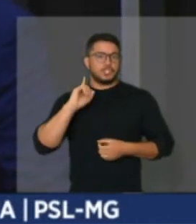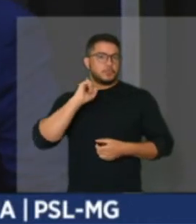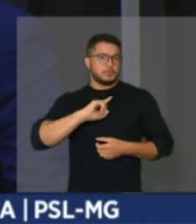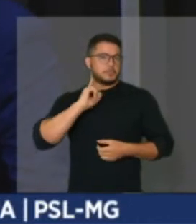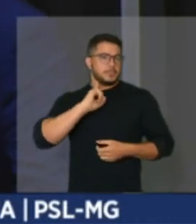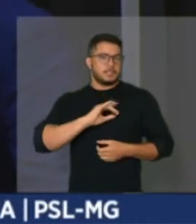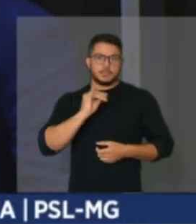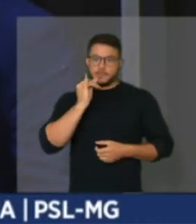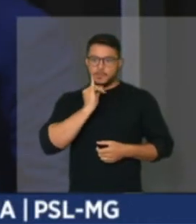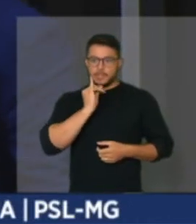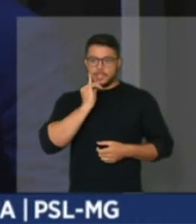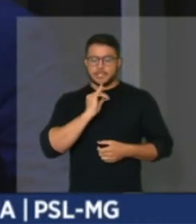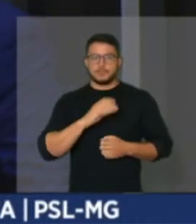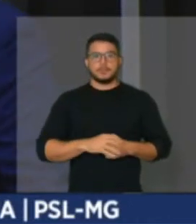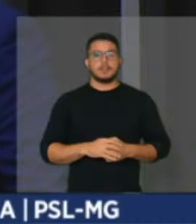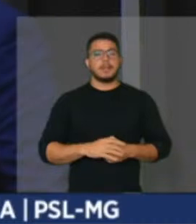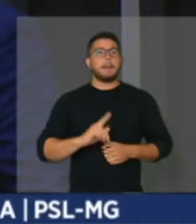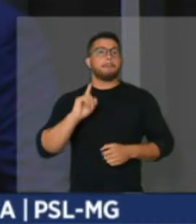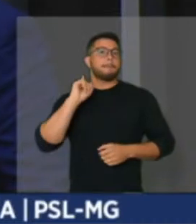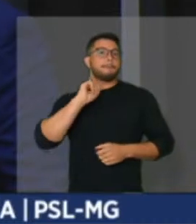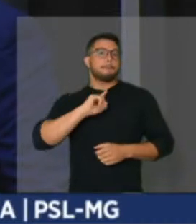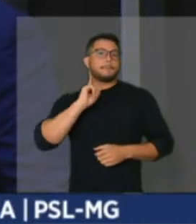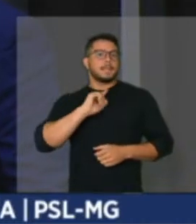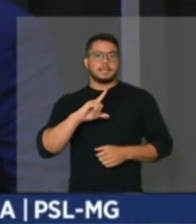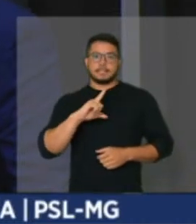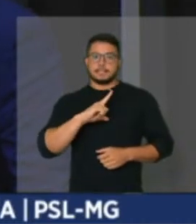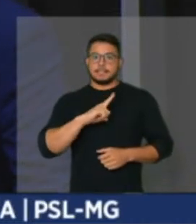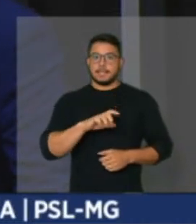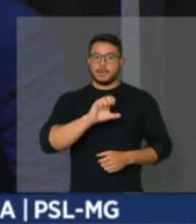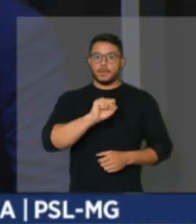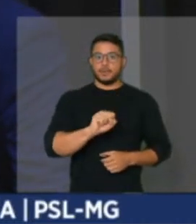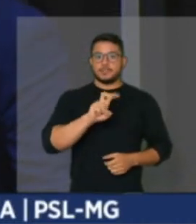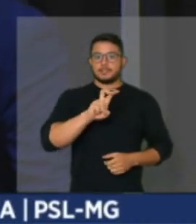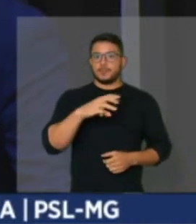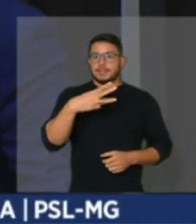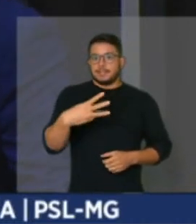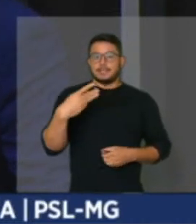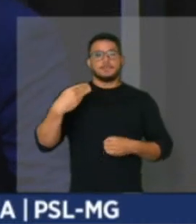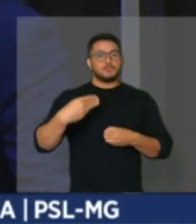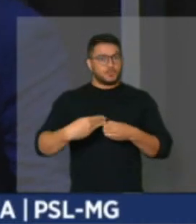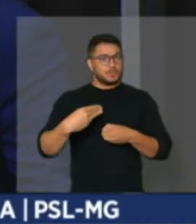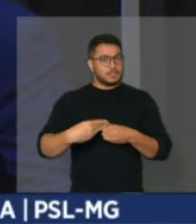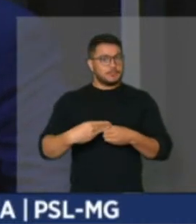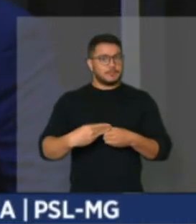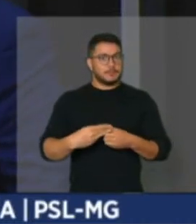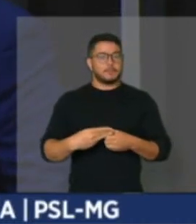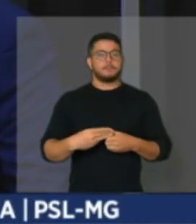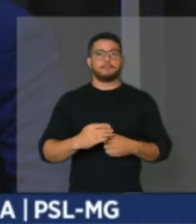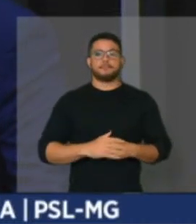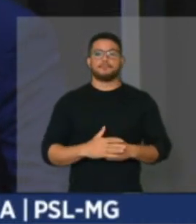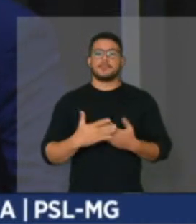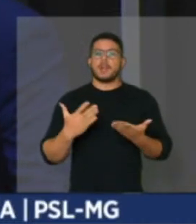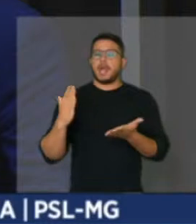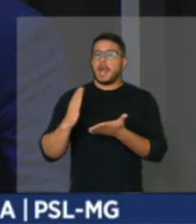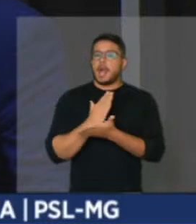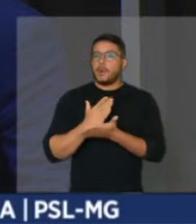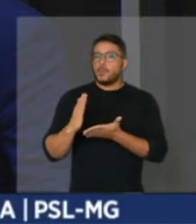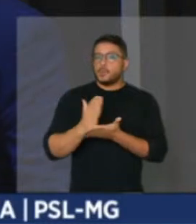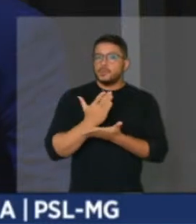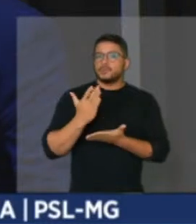853 MUNICÍPIOS, MUITOS MUNICÍPIOS VIVEM EXCLUSIVAMENTE COM O FPM QUE NÃO DÁ PARA HONRAR OS RECURSOS MAS VIVE TAMBÉM